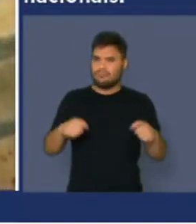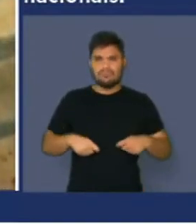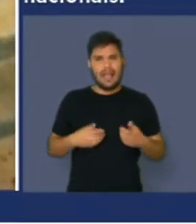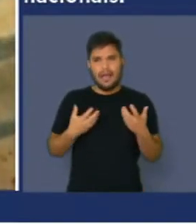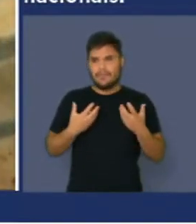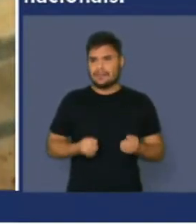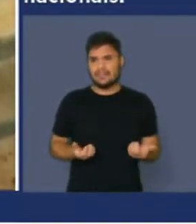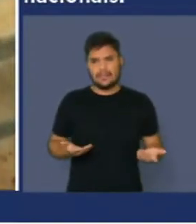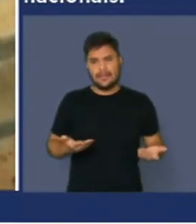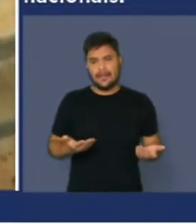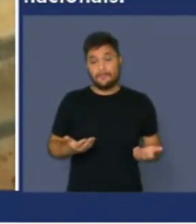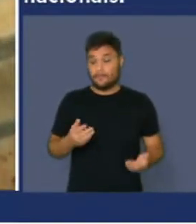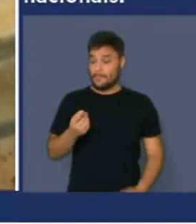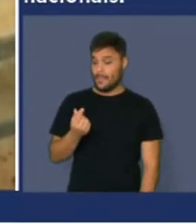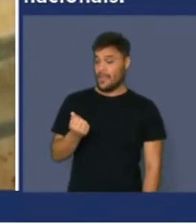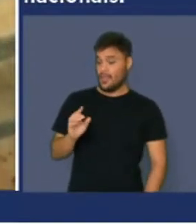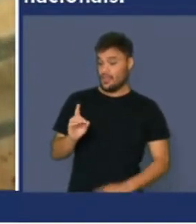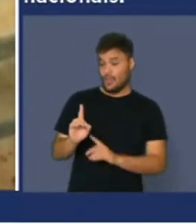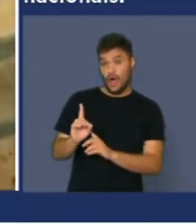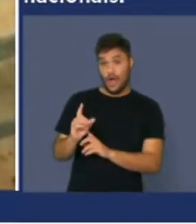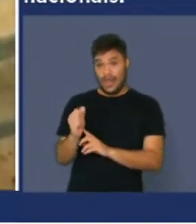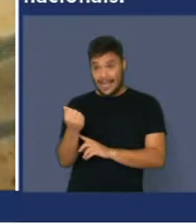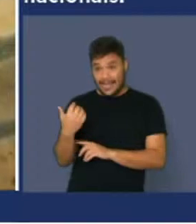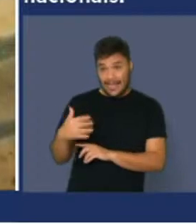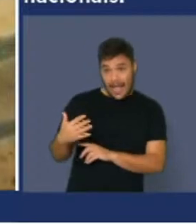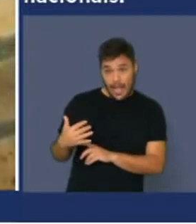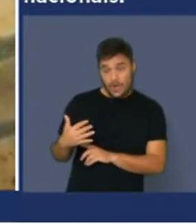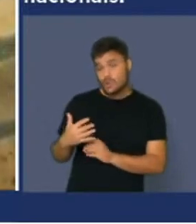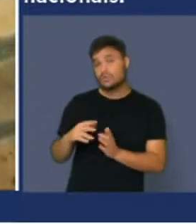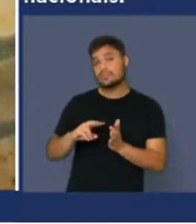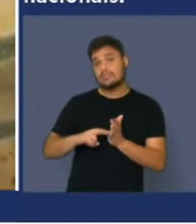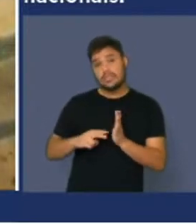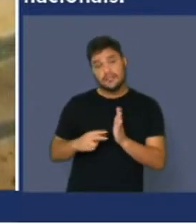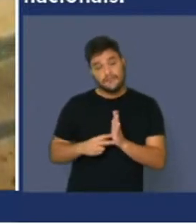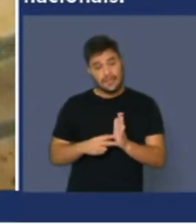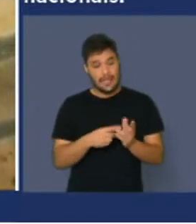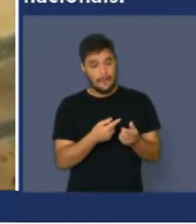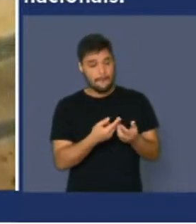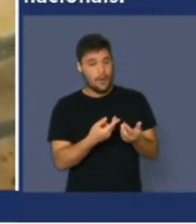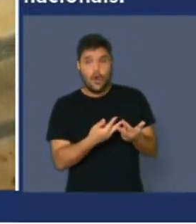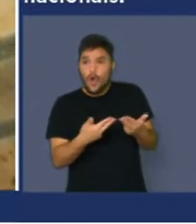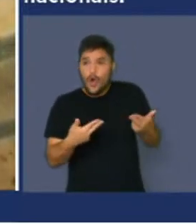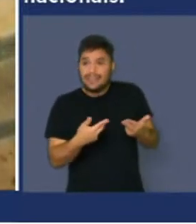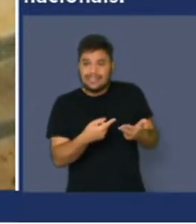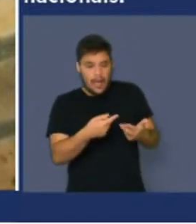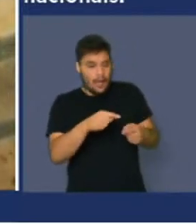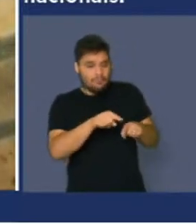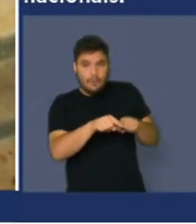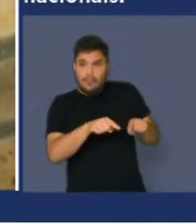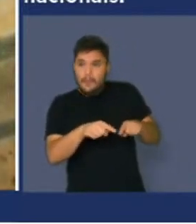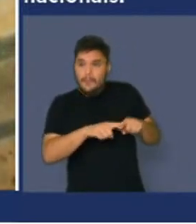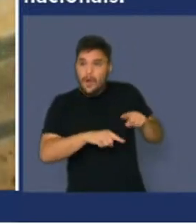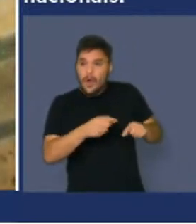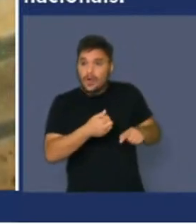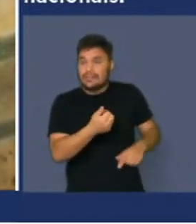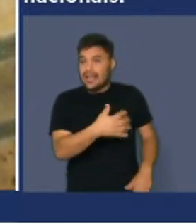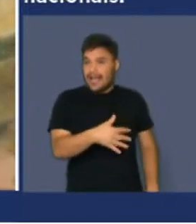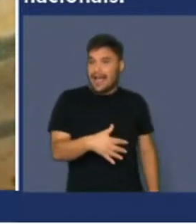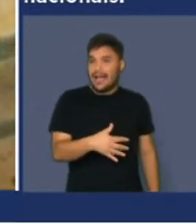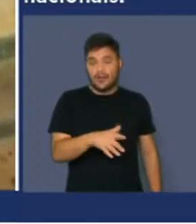ALTO É UMA DAS GRANDES CAUSAS DA INFLAÇÃO, E DA INFLAÇÃO DO PREÇO DO GÁ S, DO PREÇO DA GASOLINA, DO PREÇO DO DIESEL, DO PREÇO DO ARROZ, DO